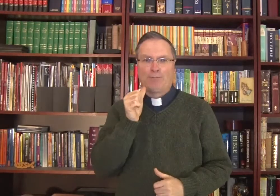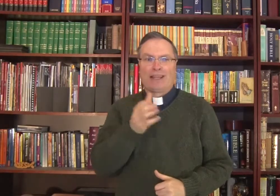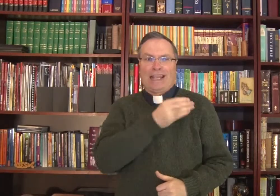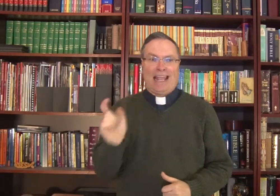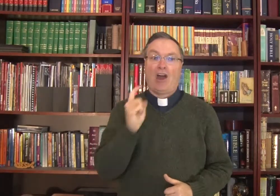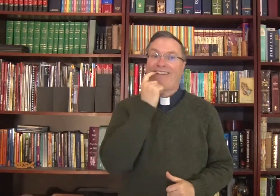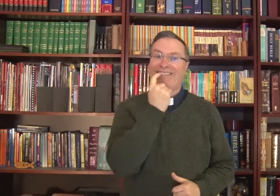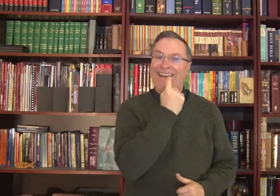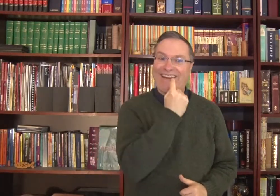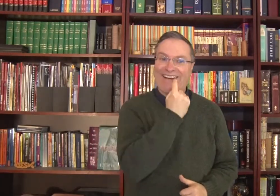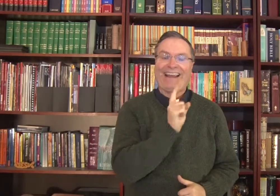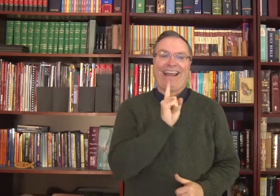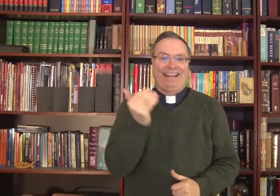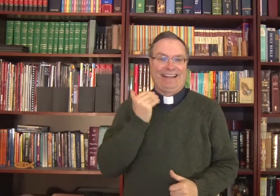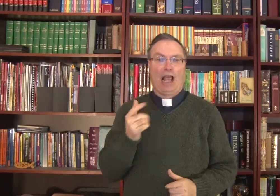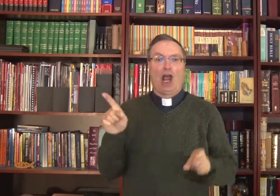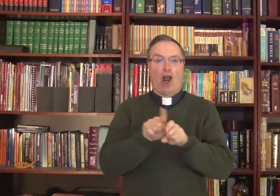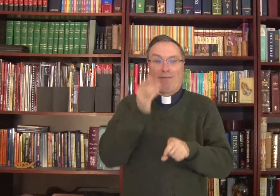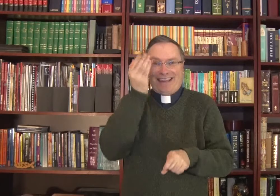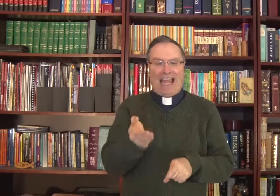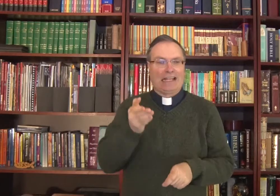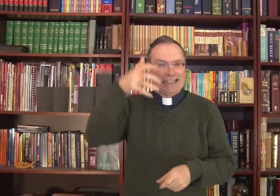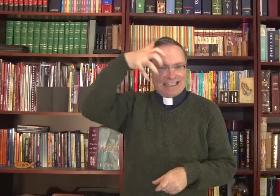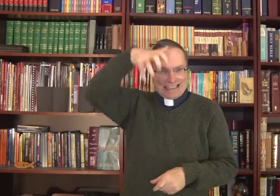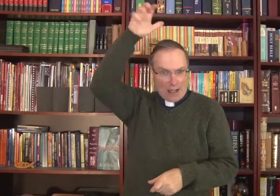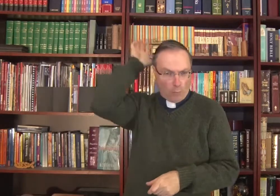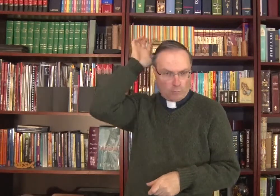et leurs dents étaient comme celles des lions.